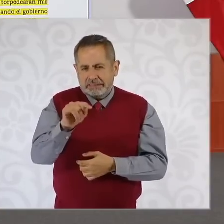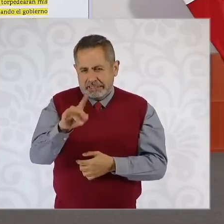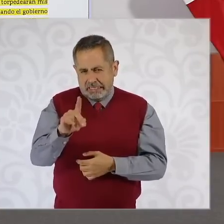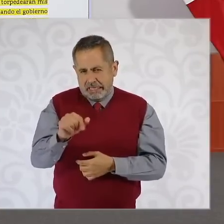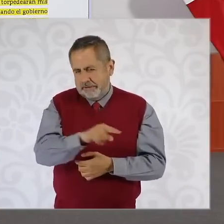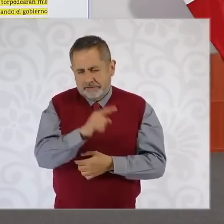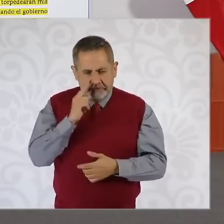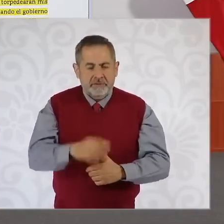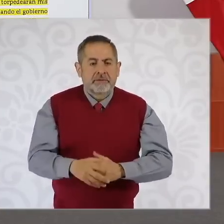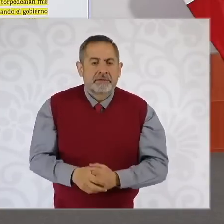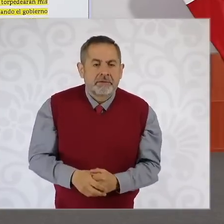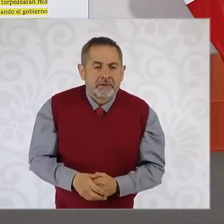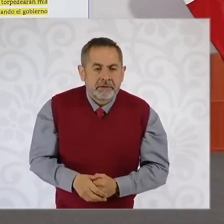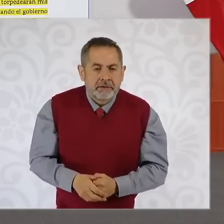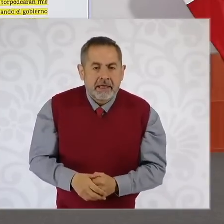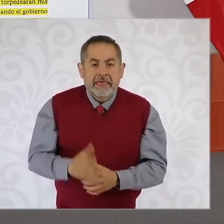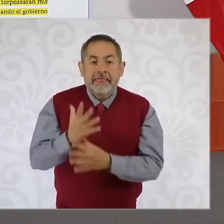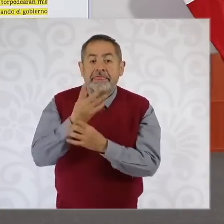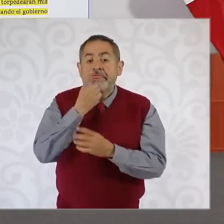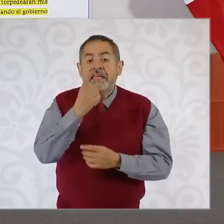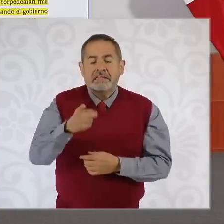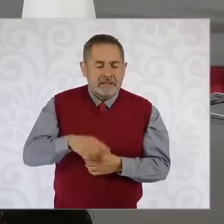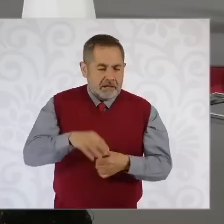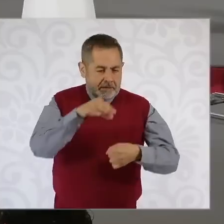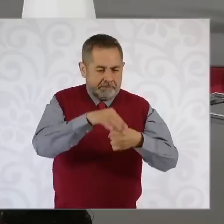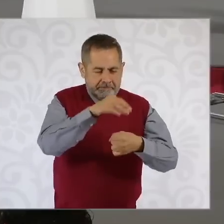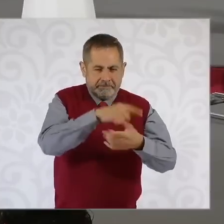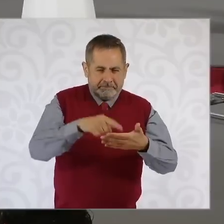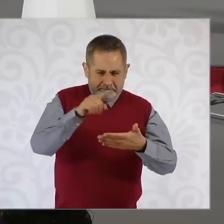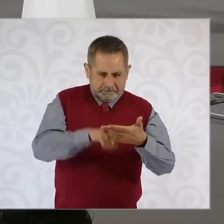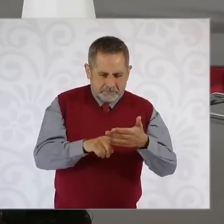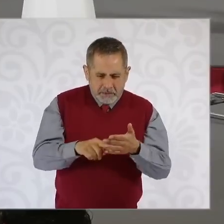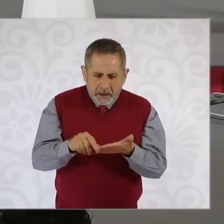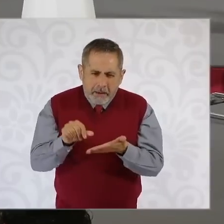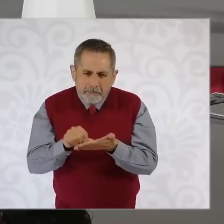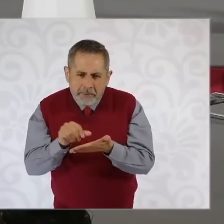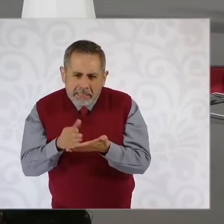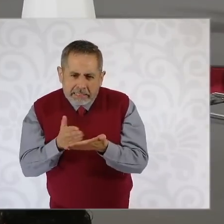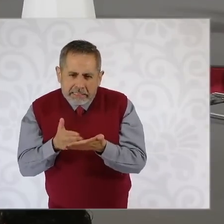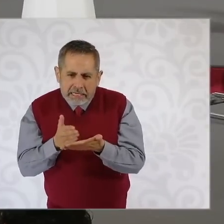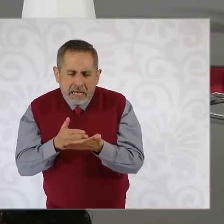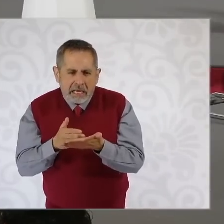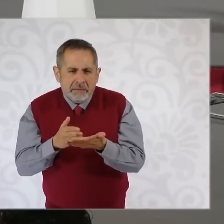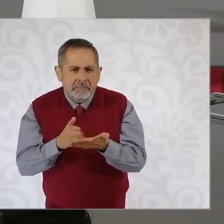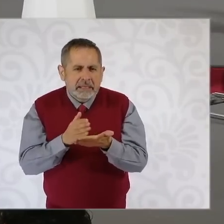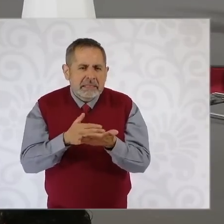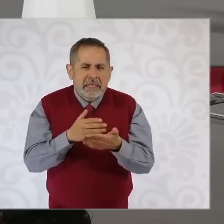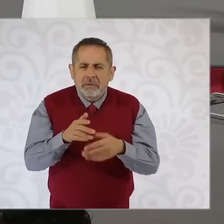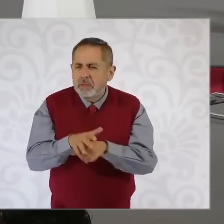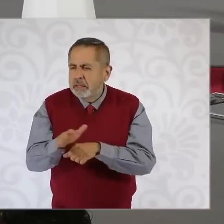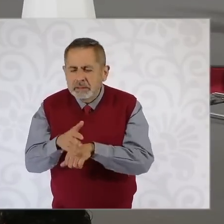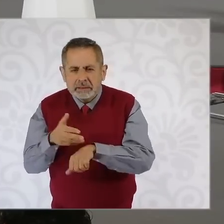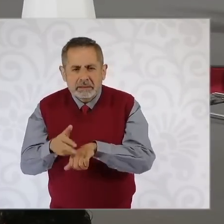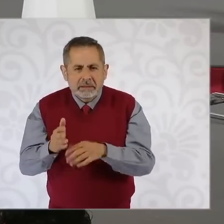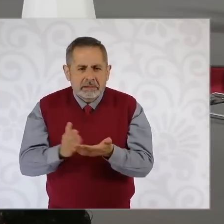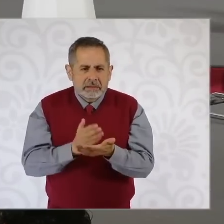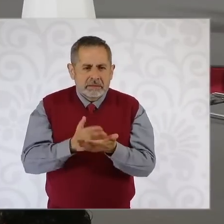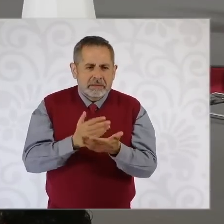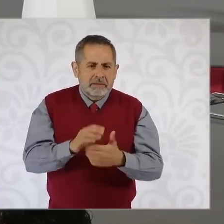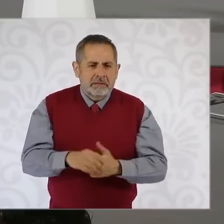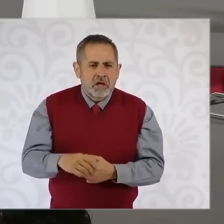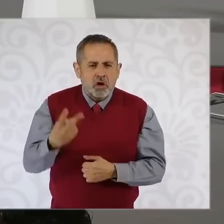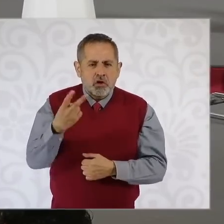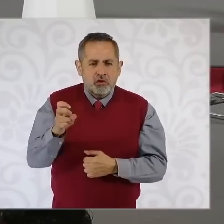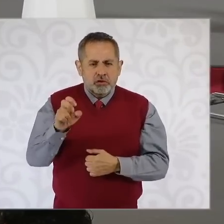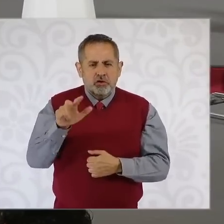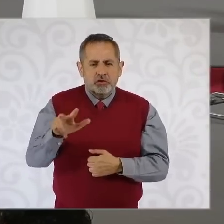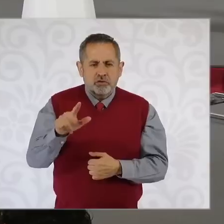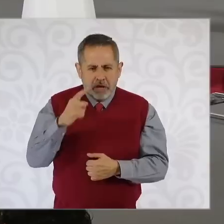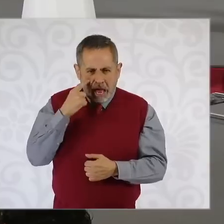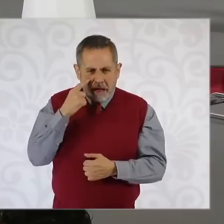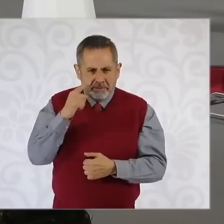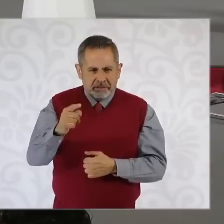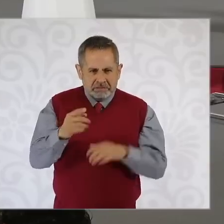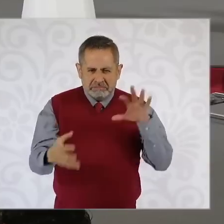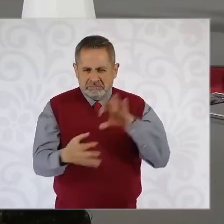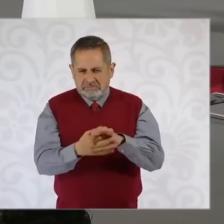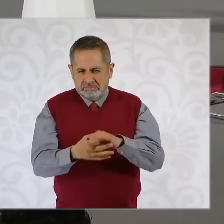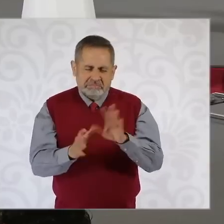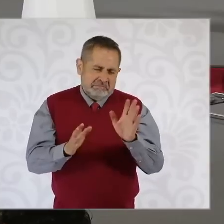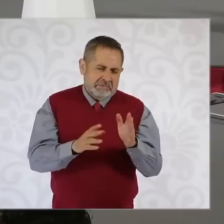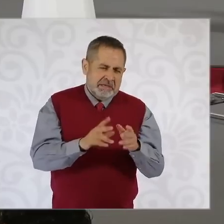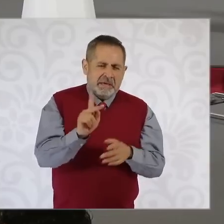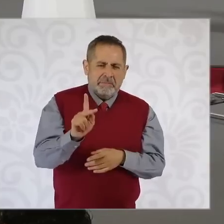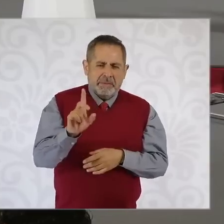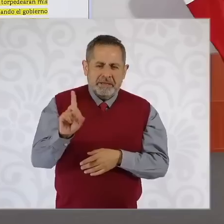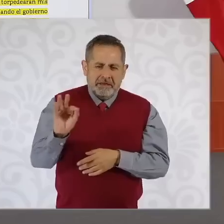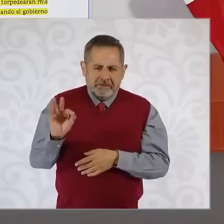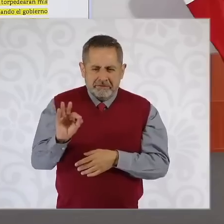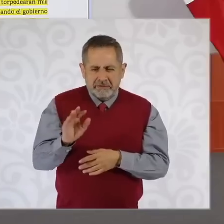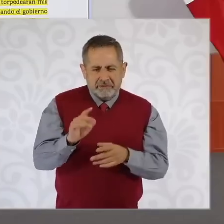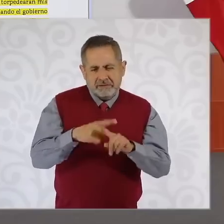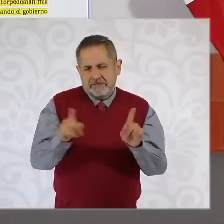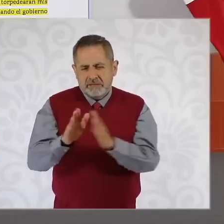al final de la jornada electoral página a ver qué página es 218 a ver si corresponde porque es es